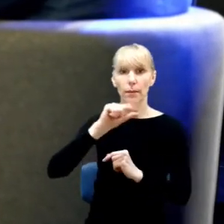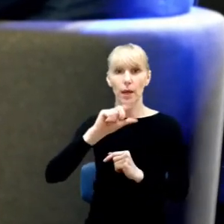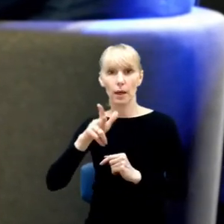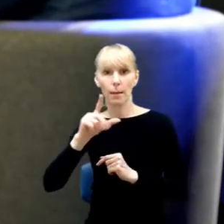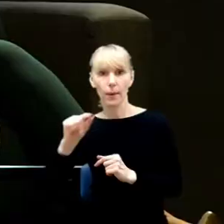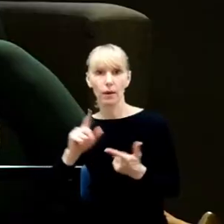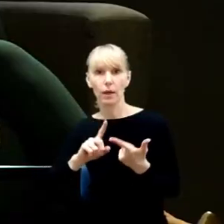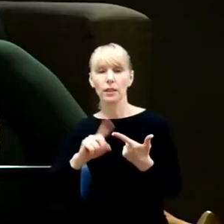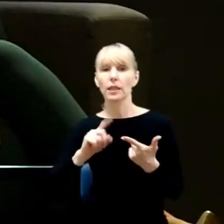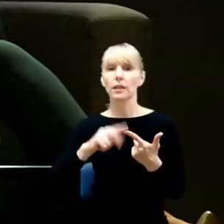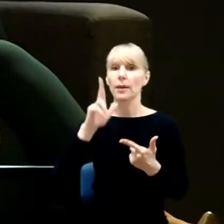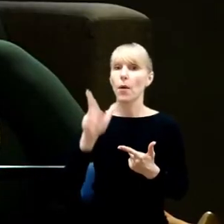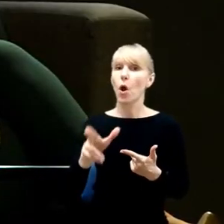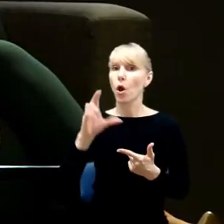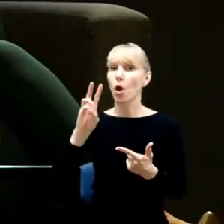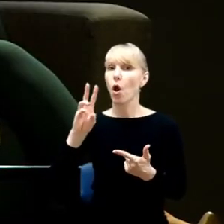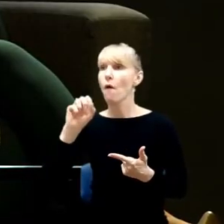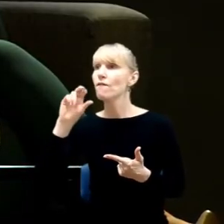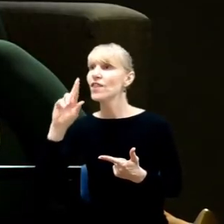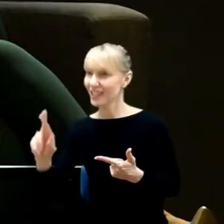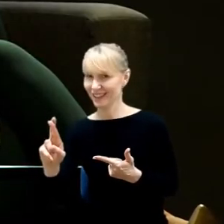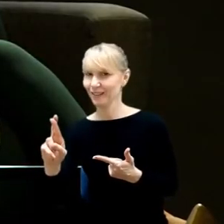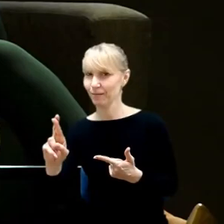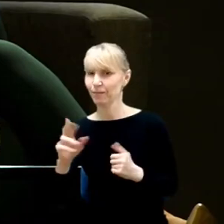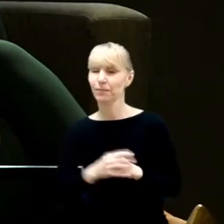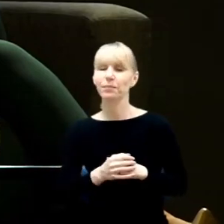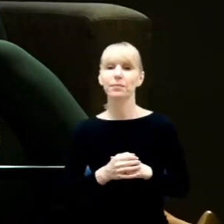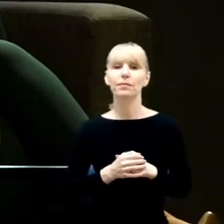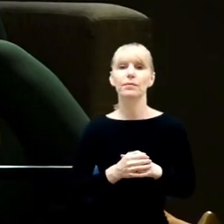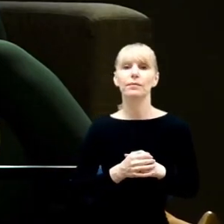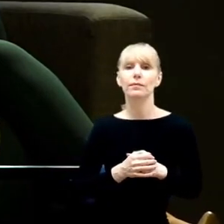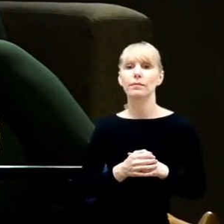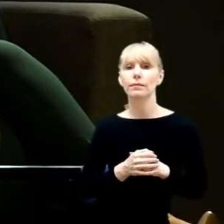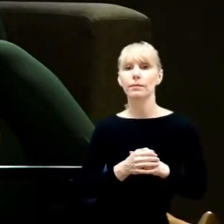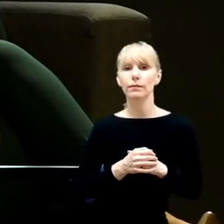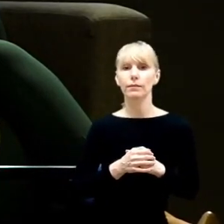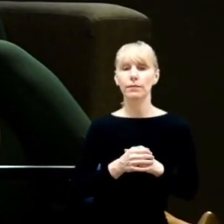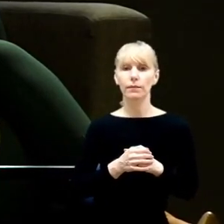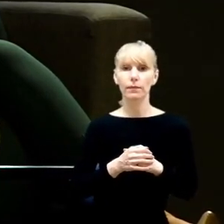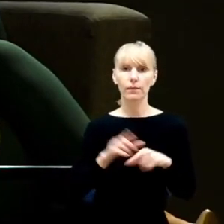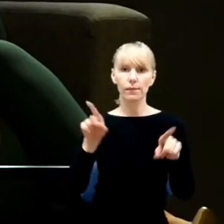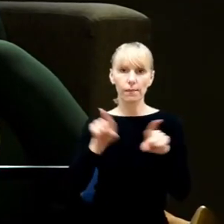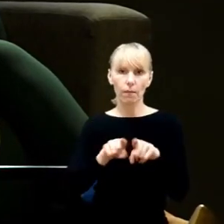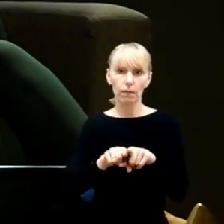który sąsiaduje z naszą nieruchomością. Mamy też kwestie instalacyjne naszych sąsiadów,